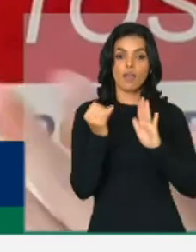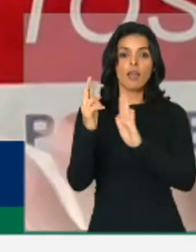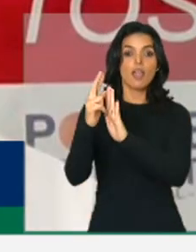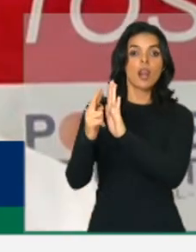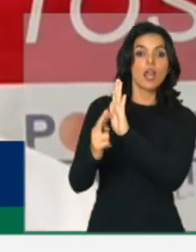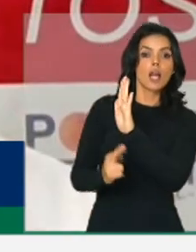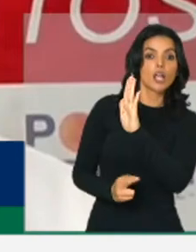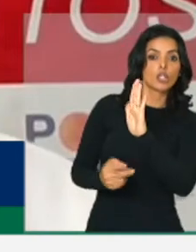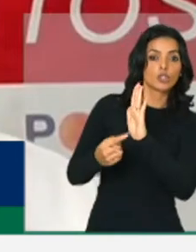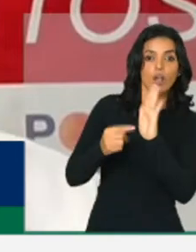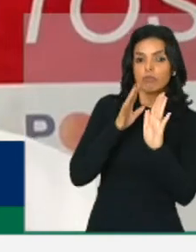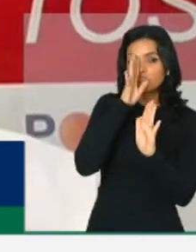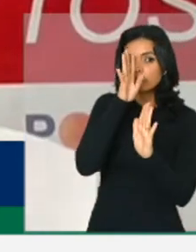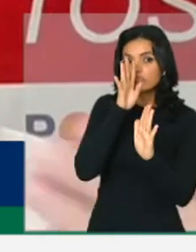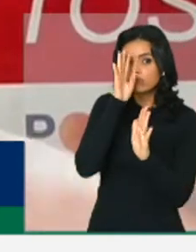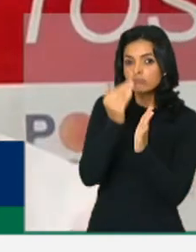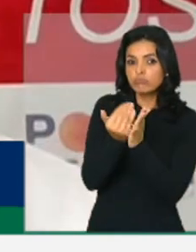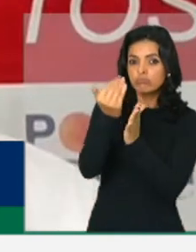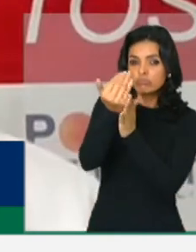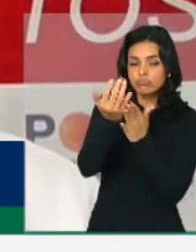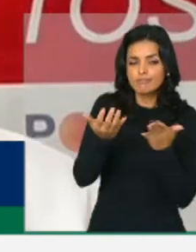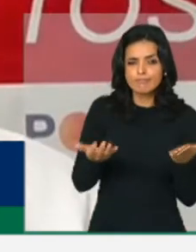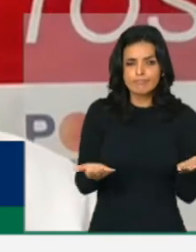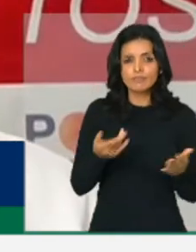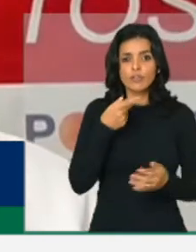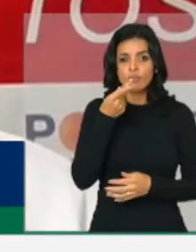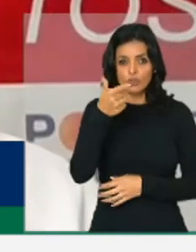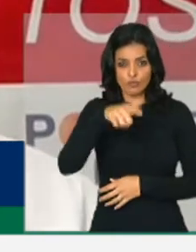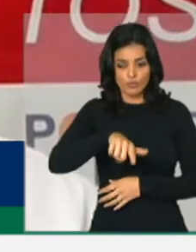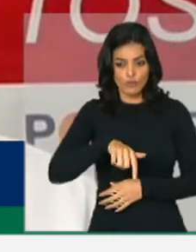ADIVINHAR, DESMORONAR O PARECER DO RELATOR É POR ISSO QUE É IMPORTANTE O DEBATE, O DIÁLOGO, A DISCUSSÃO PARA